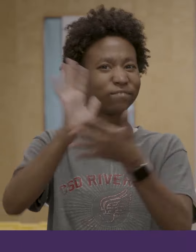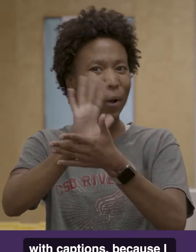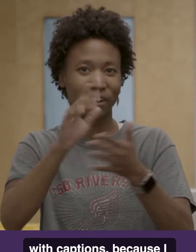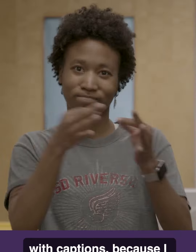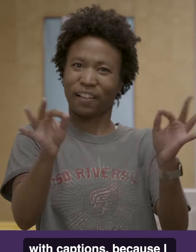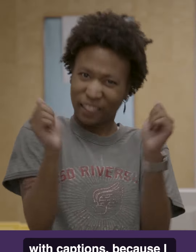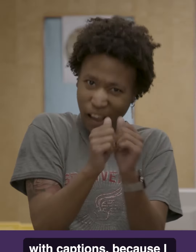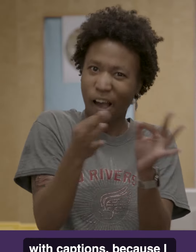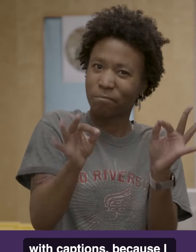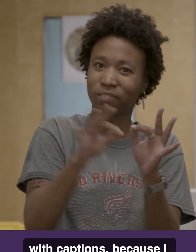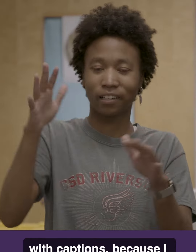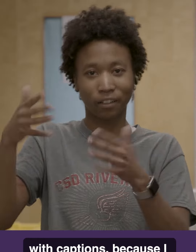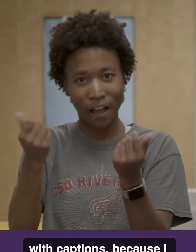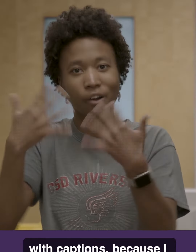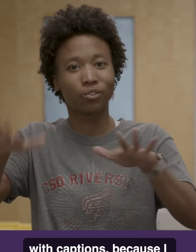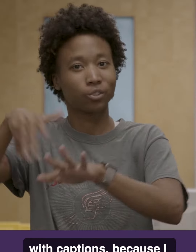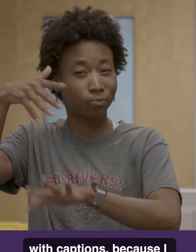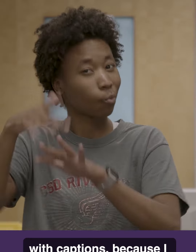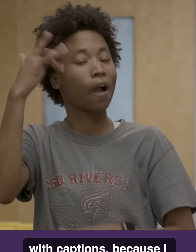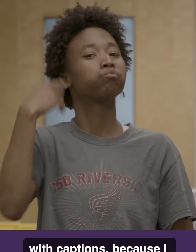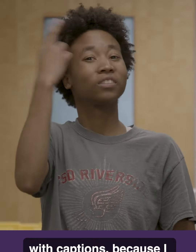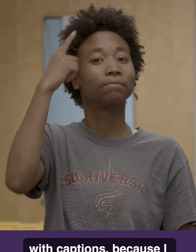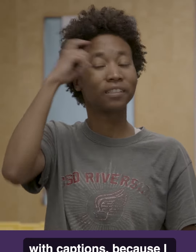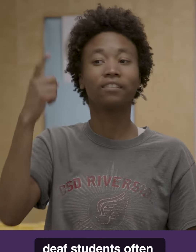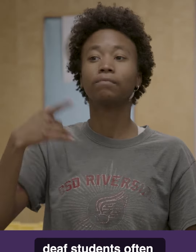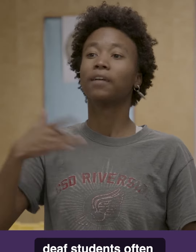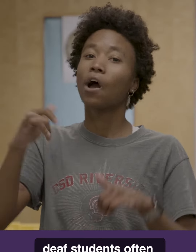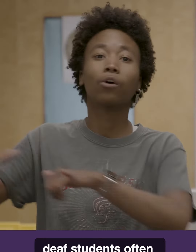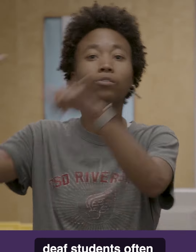porque había notado que los estudiantes sordos a menudo se perdían ese tipo